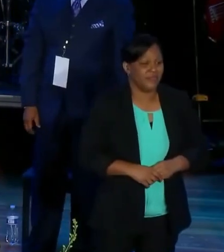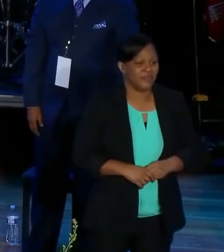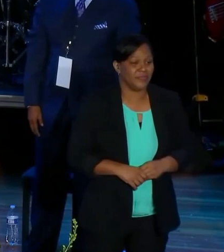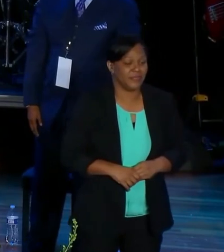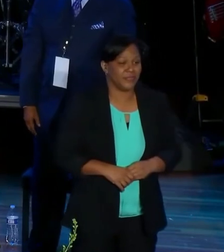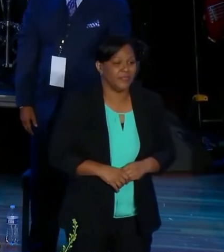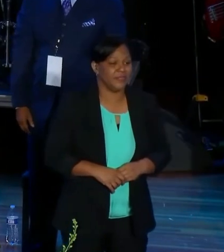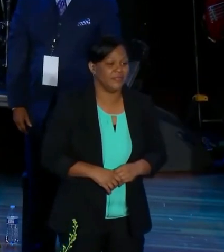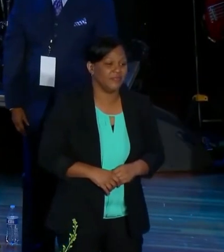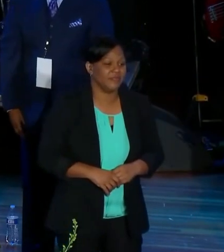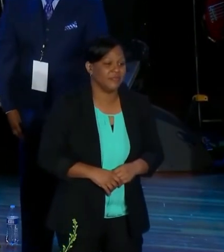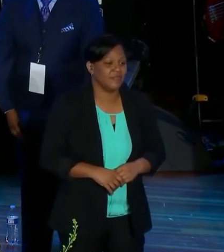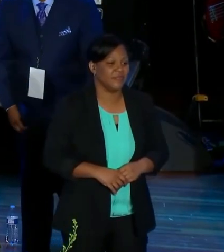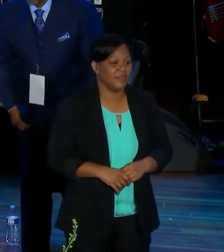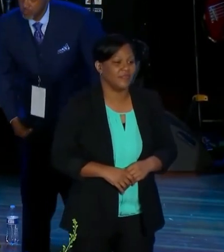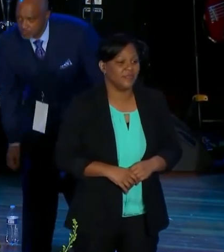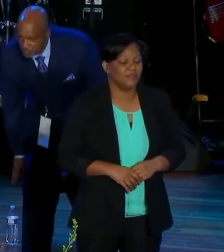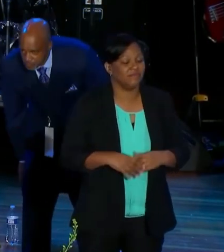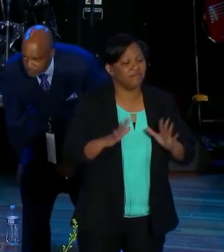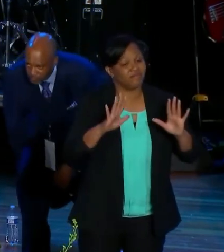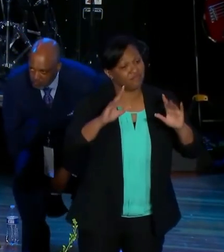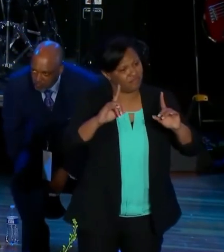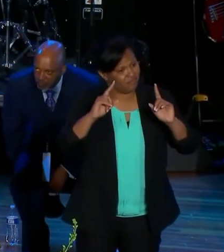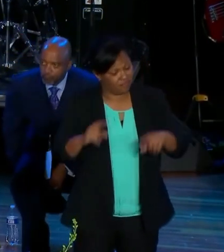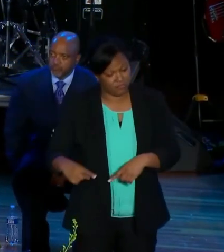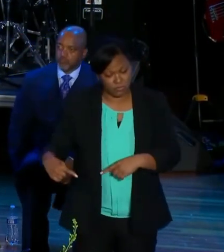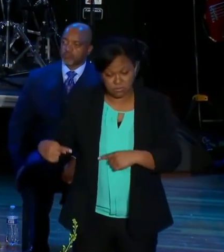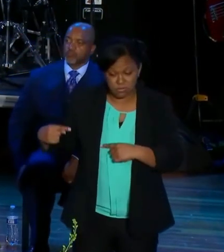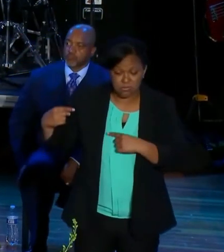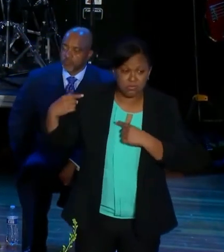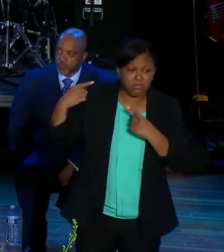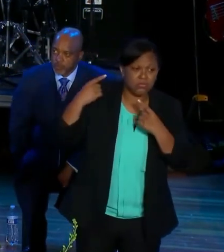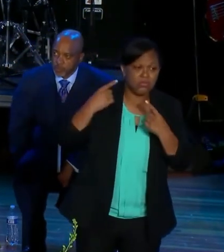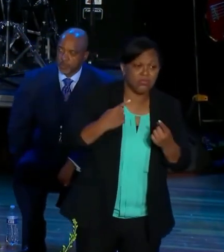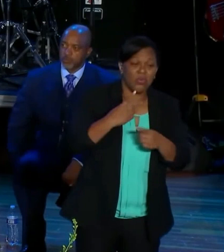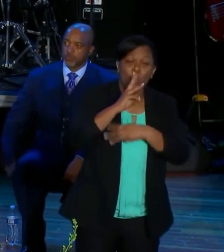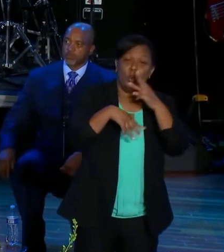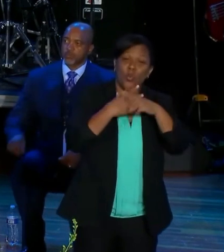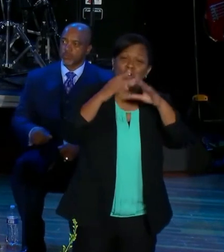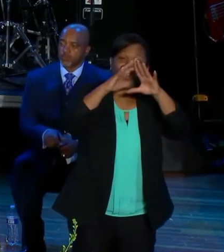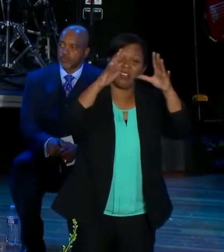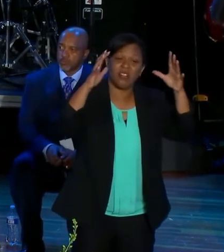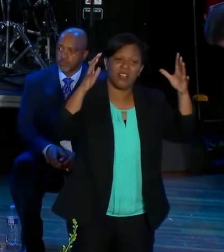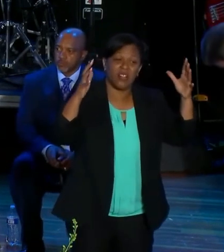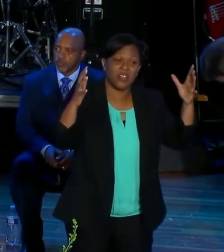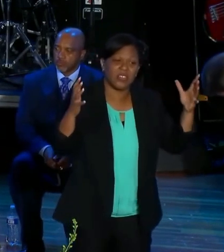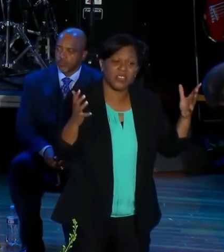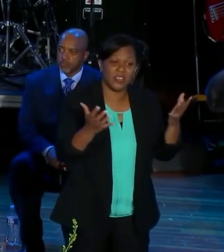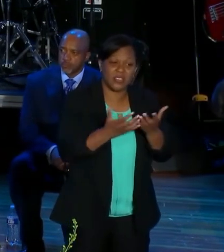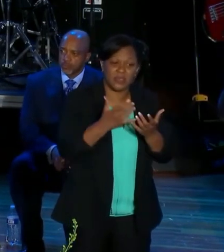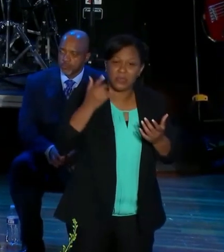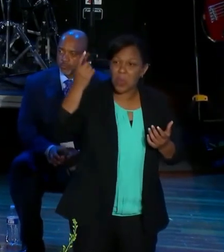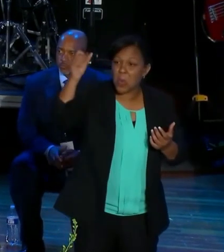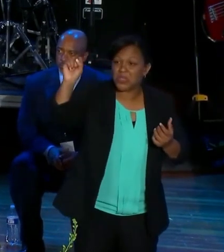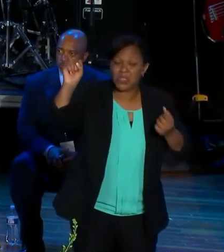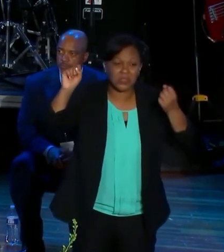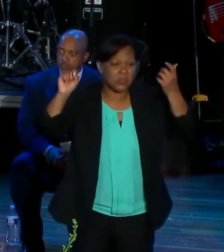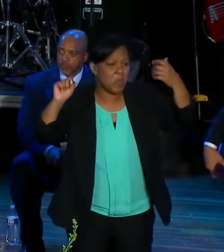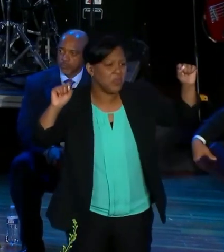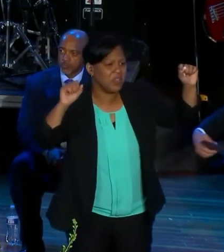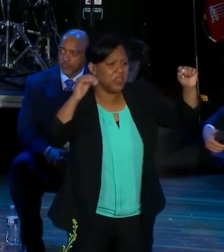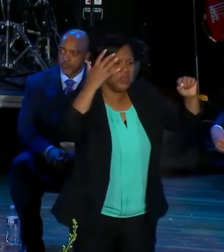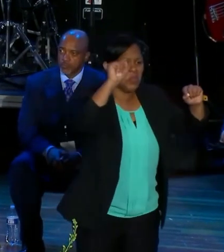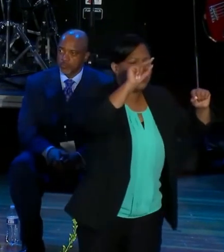Det har varit protester över hela världen. En del har uppträtt som busar